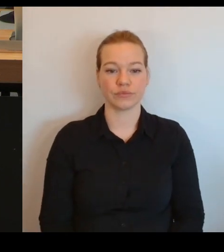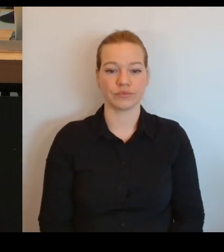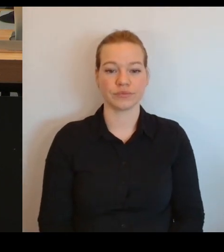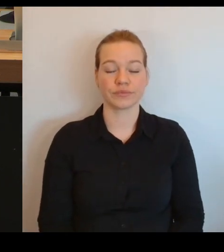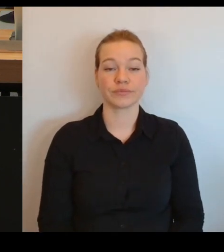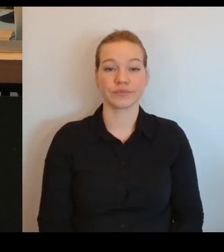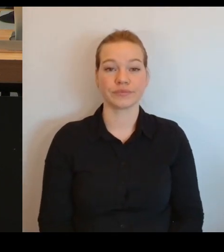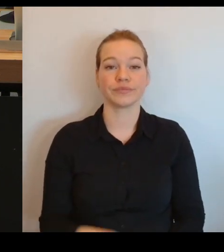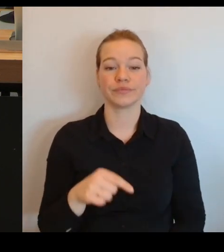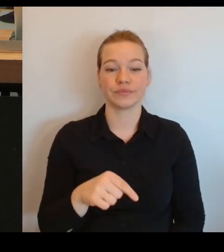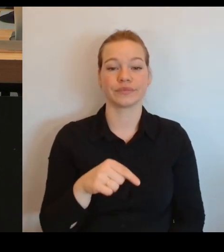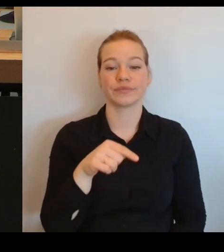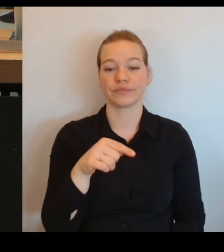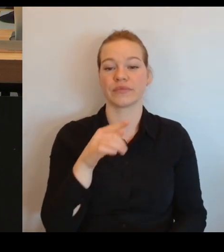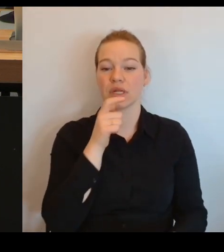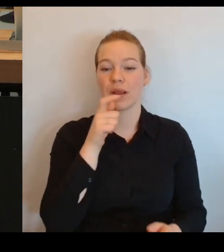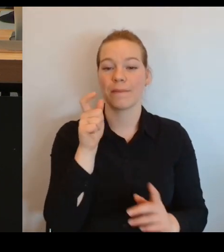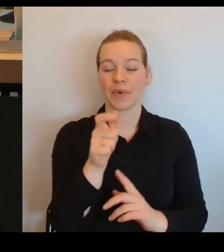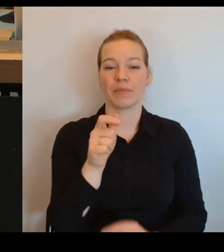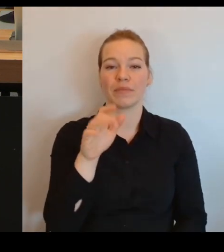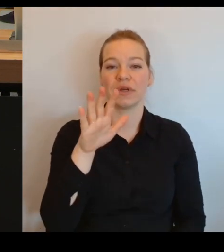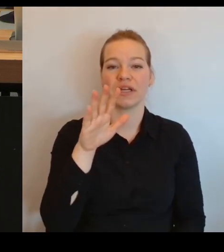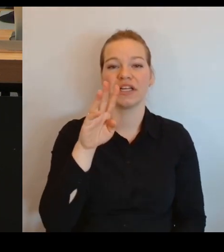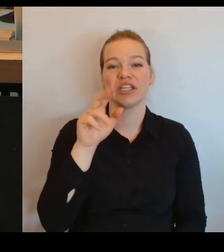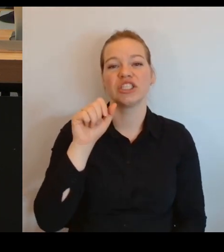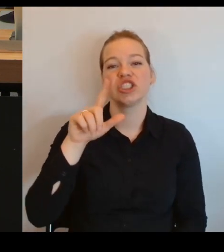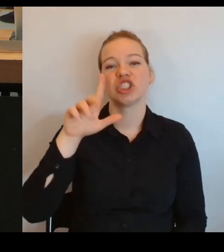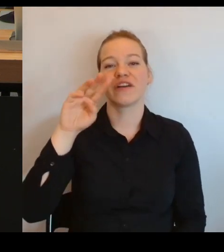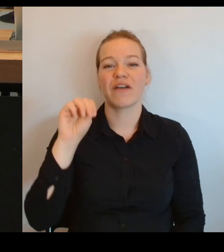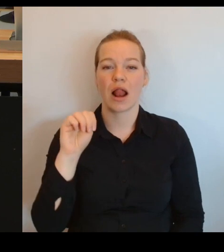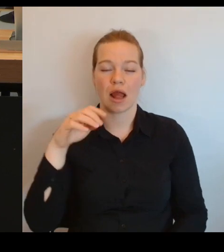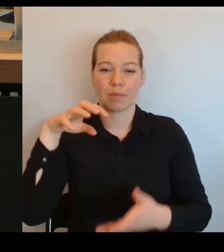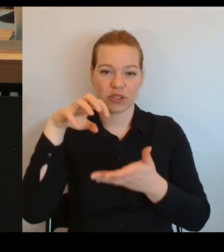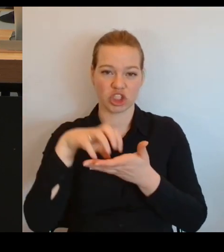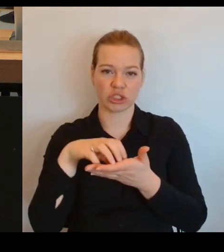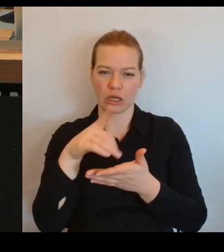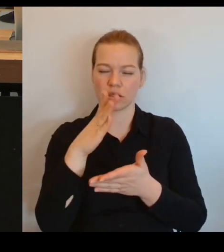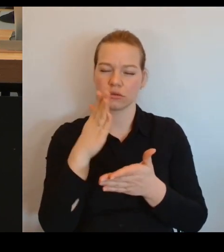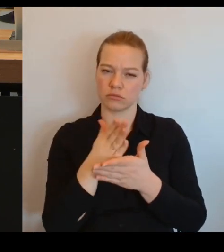Die Optimierung des Land Landschafts Wasserhaushalts zum Erhalt der Kleingewässer wurde auch angesprochen und